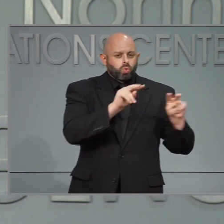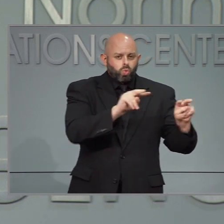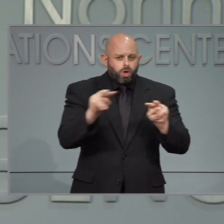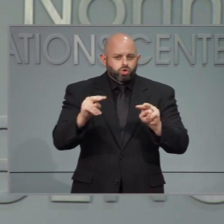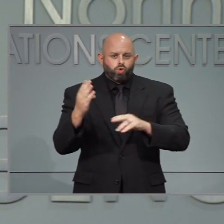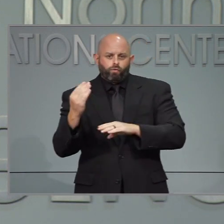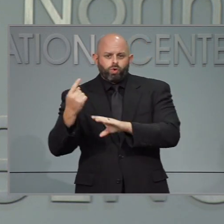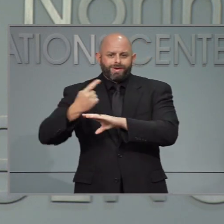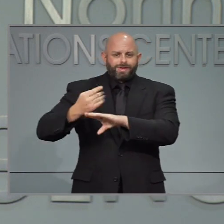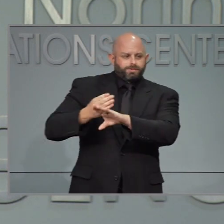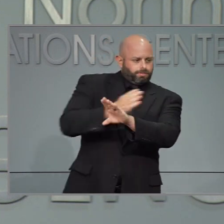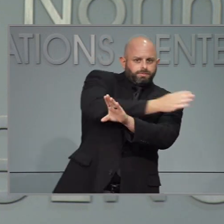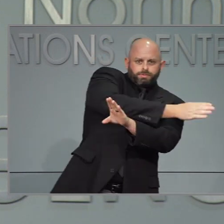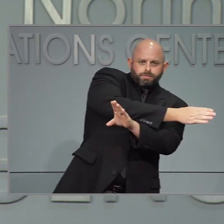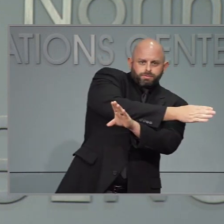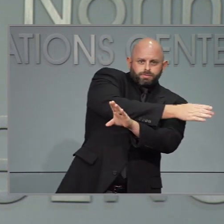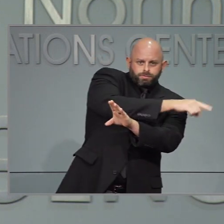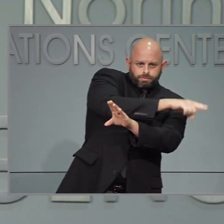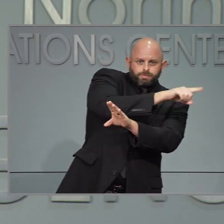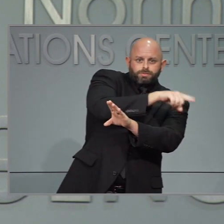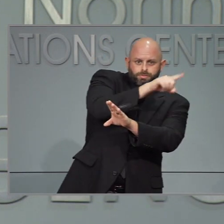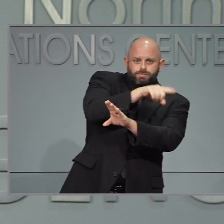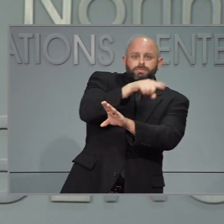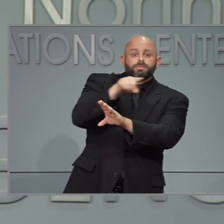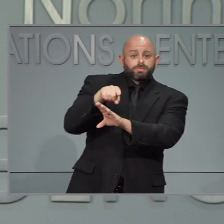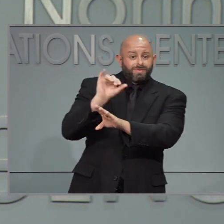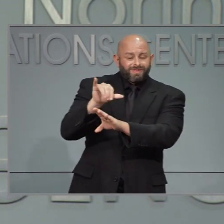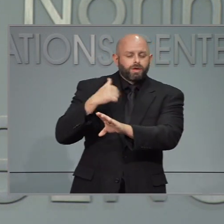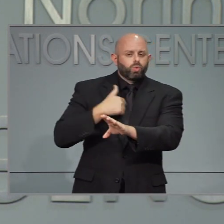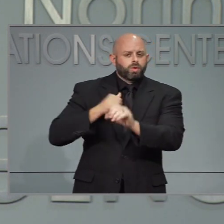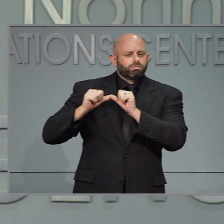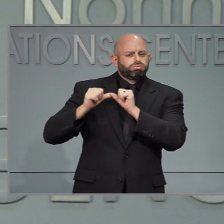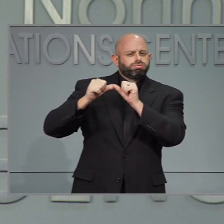tratamos de analizar los en un periodo de catorce días estamos